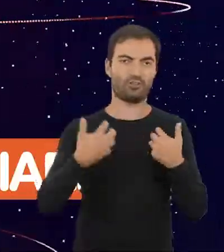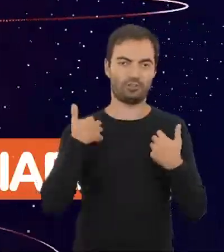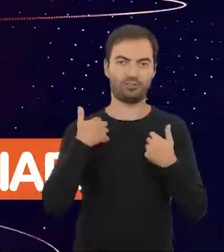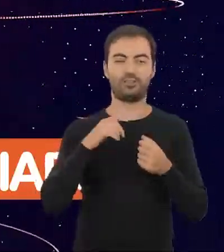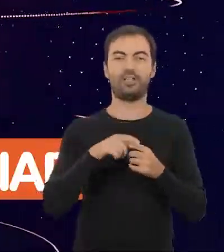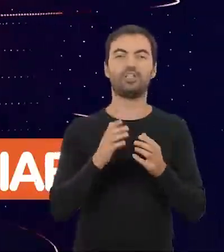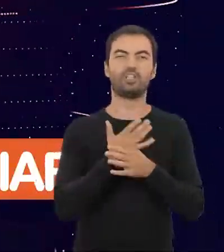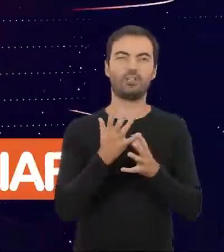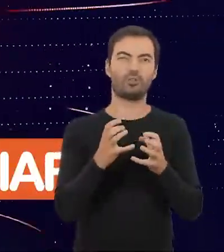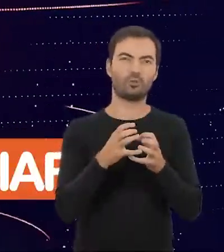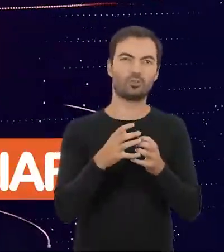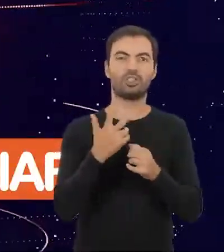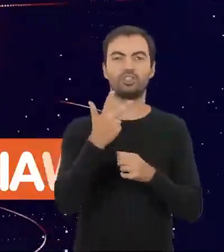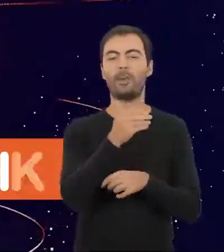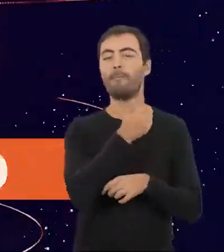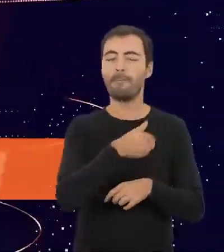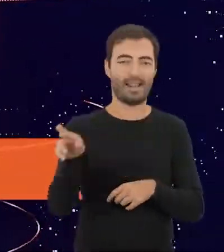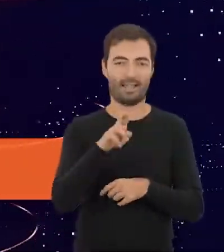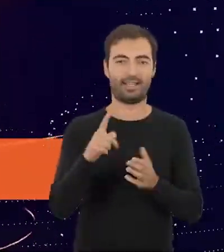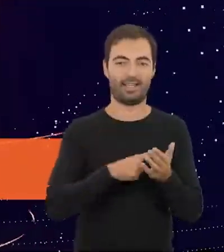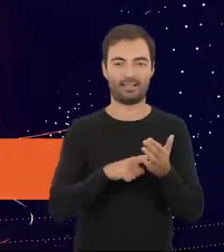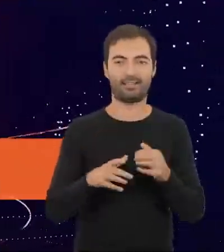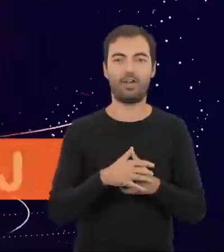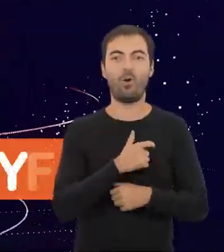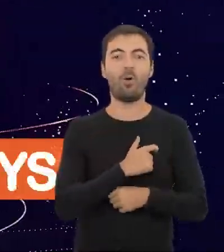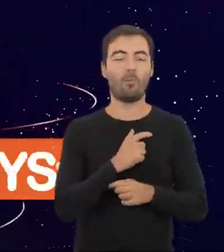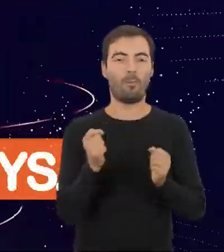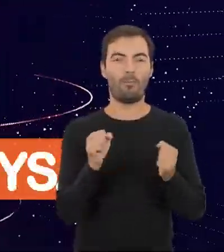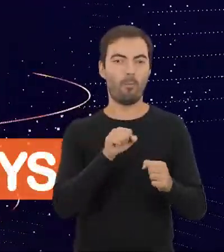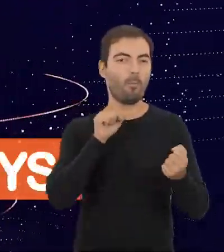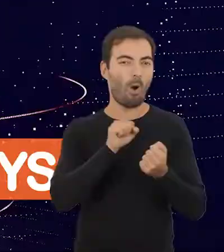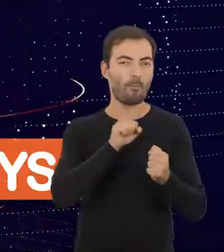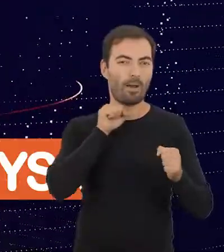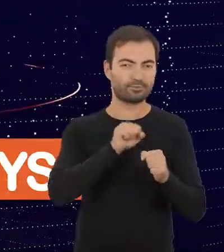Ta pompa za pośrednictwem sieci rurek o łącznej długości 160 tys. km